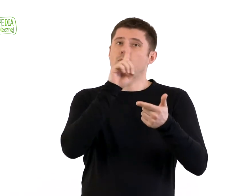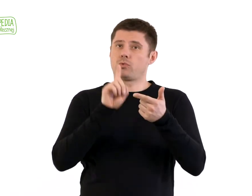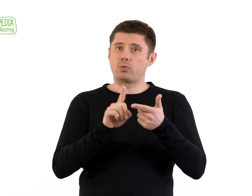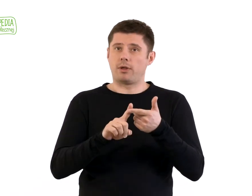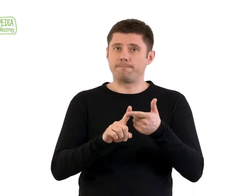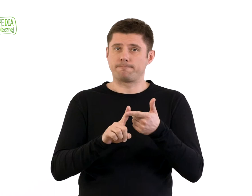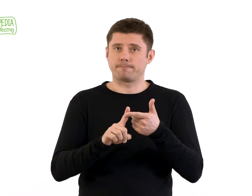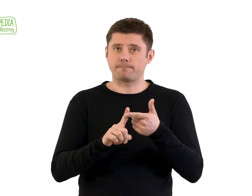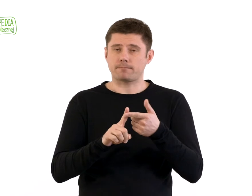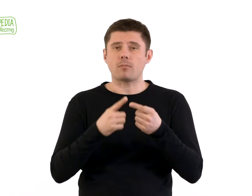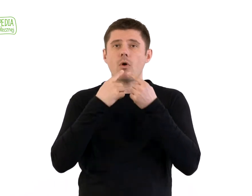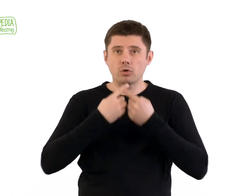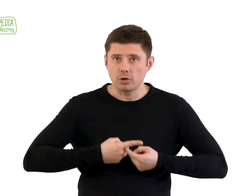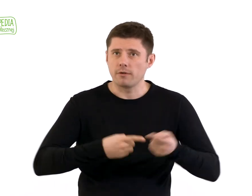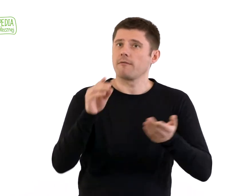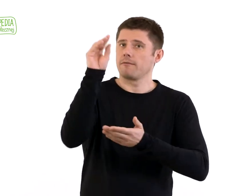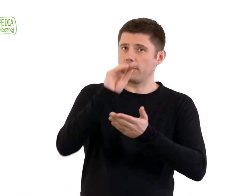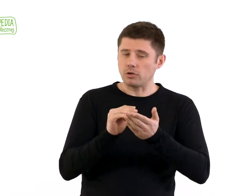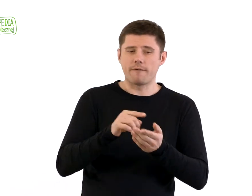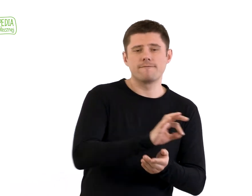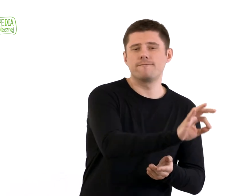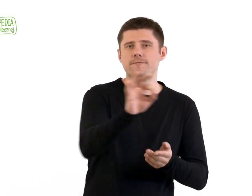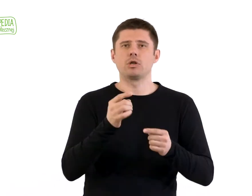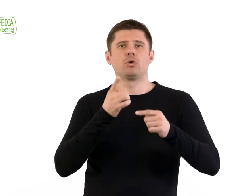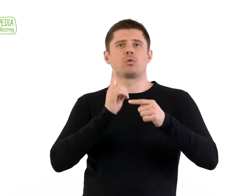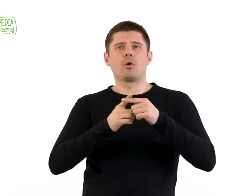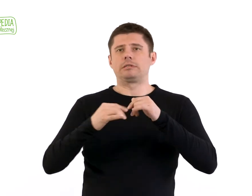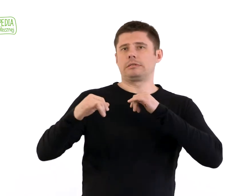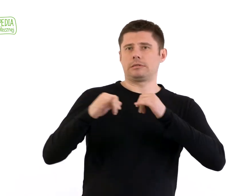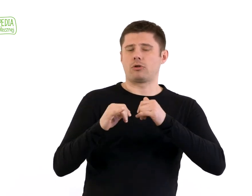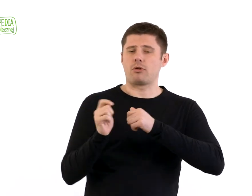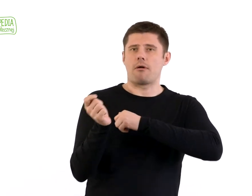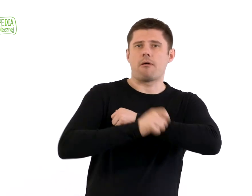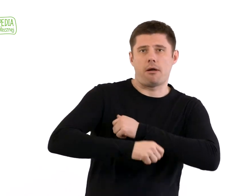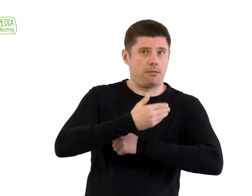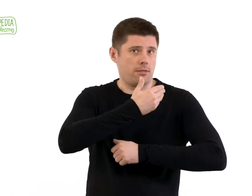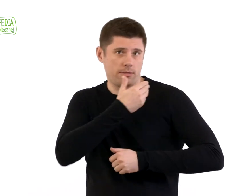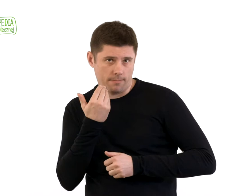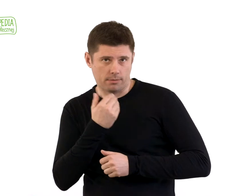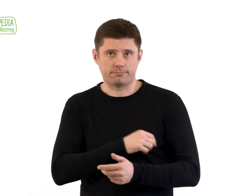2. oświadczenie członków zarządu o niekaralności;